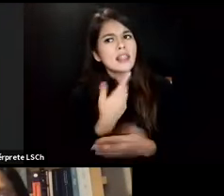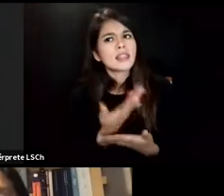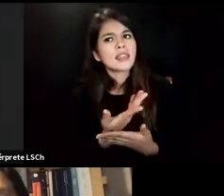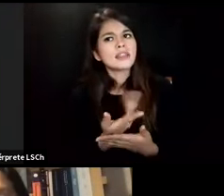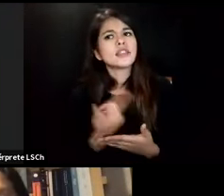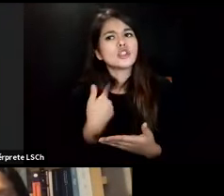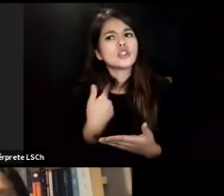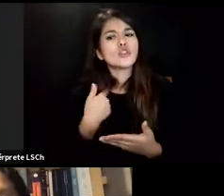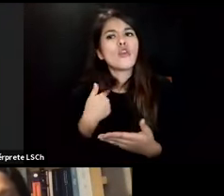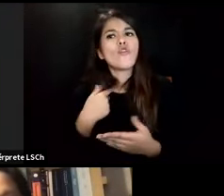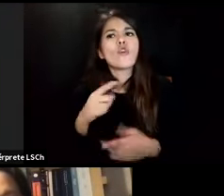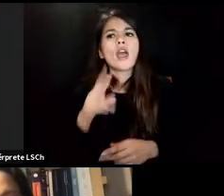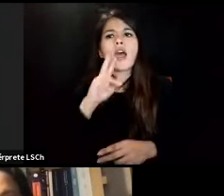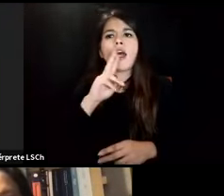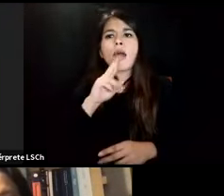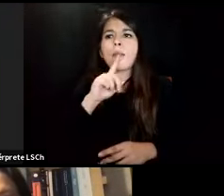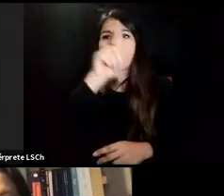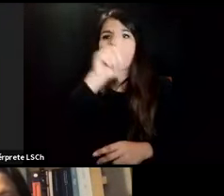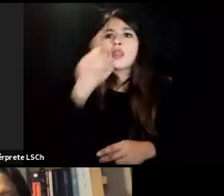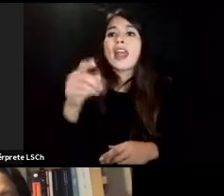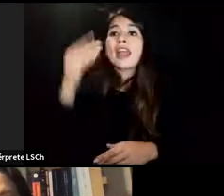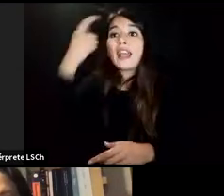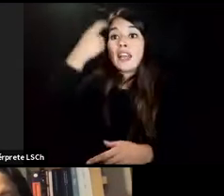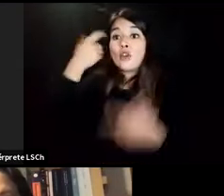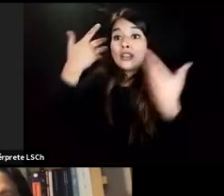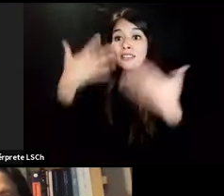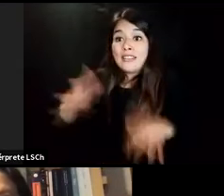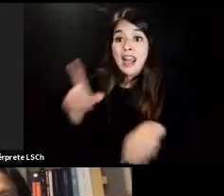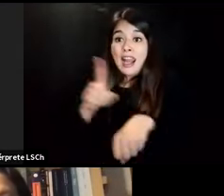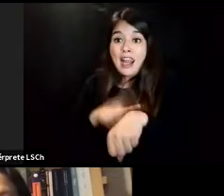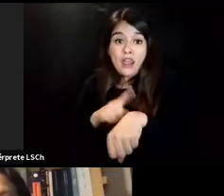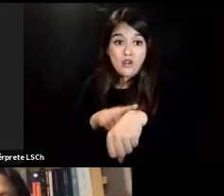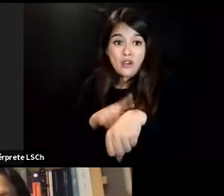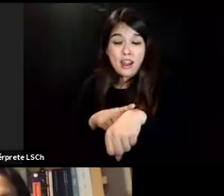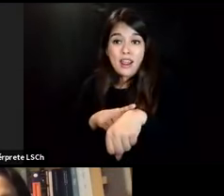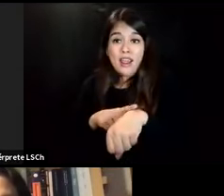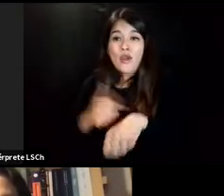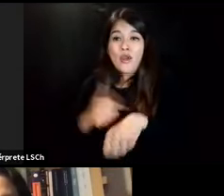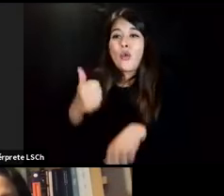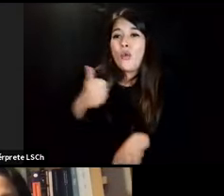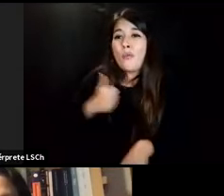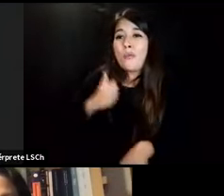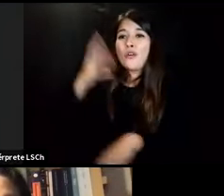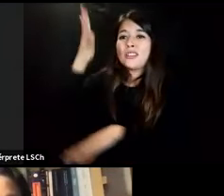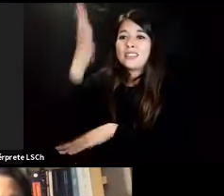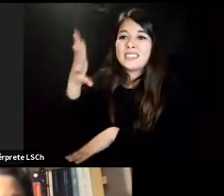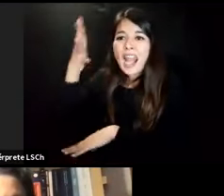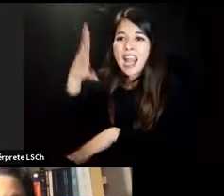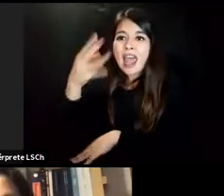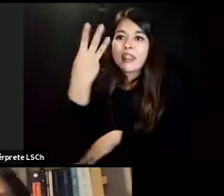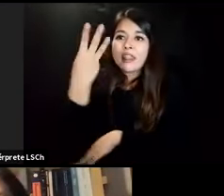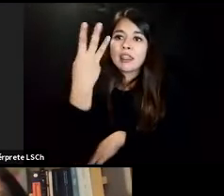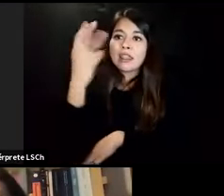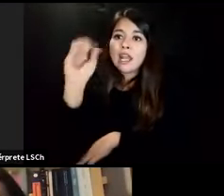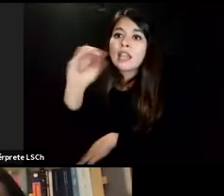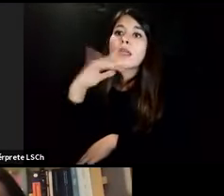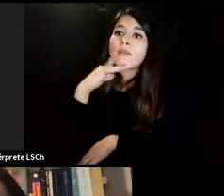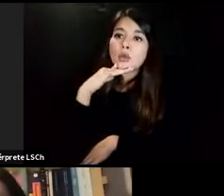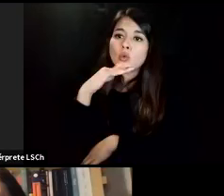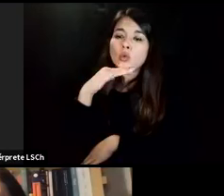ya estamos en la hora porque prometimos una charla de 30 minutos y preguntas de diez minutos por diez minutos dice